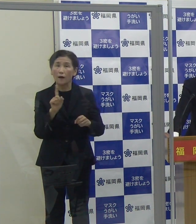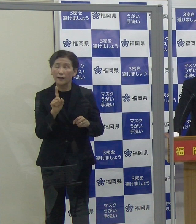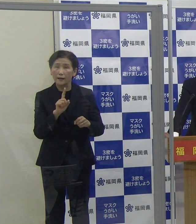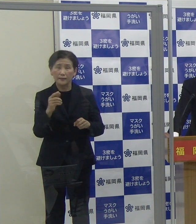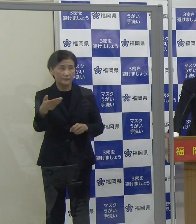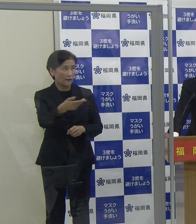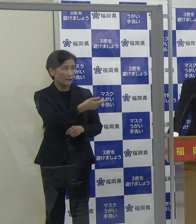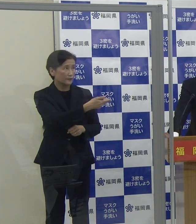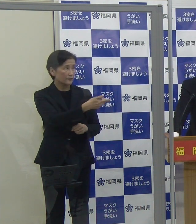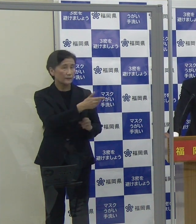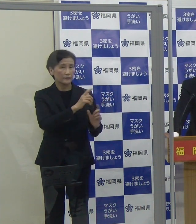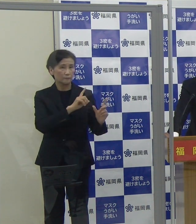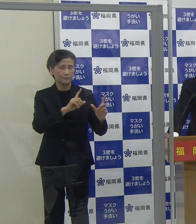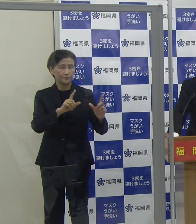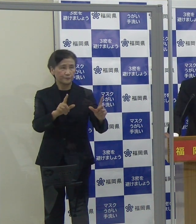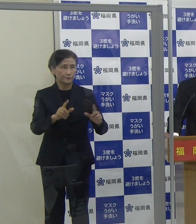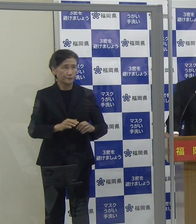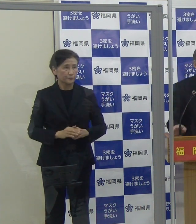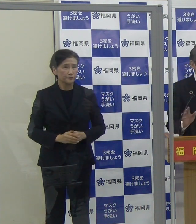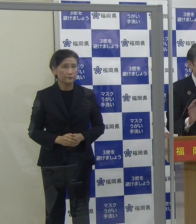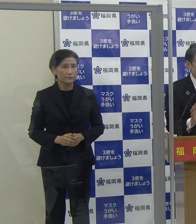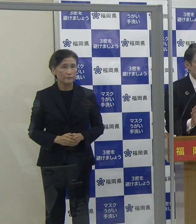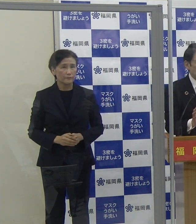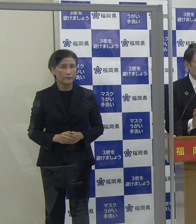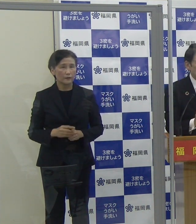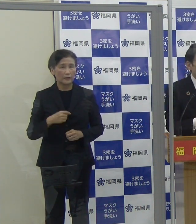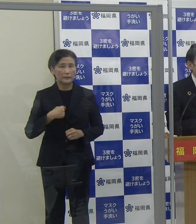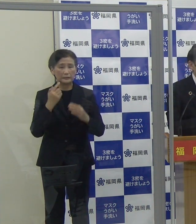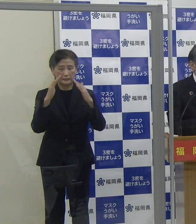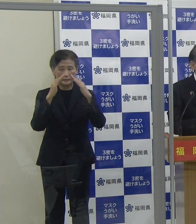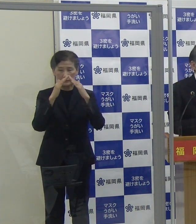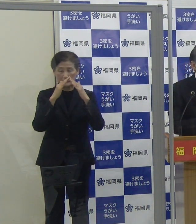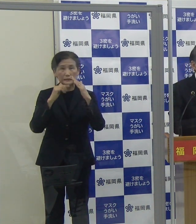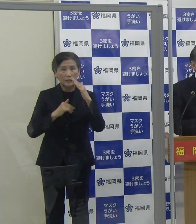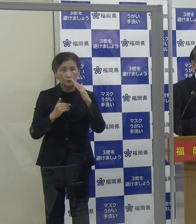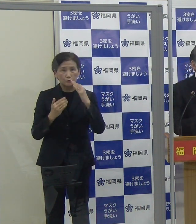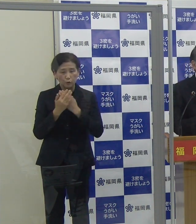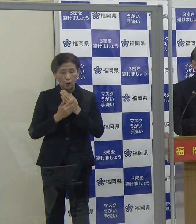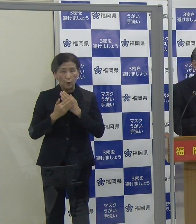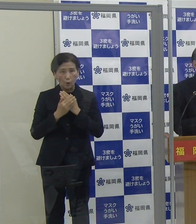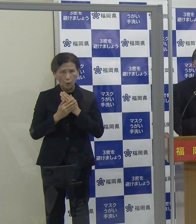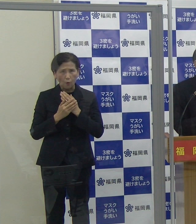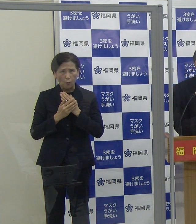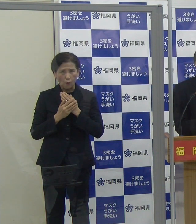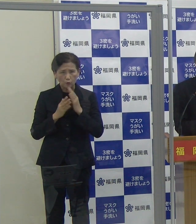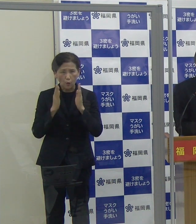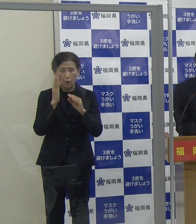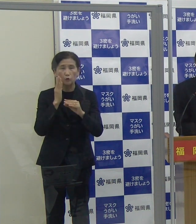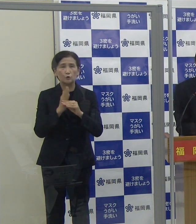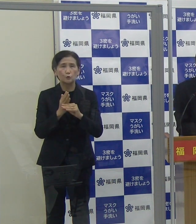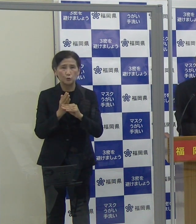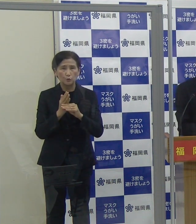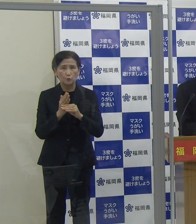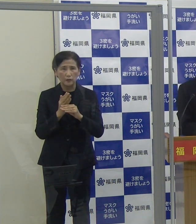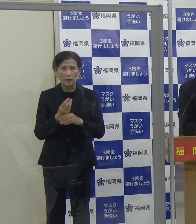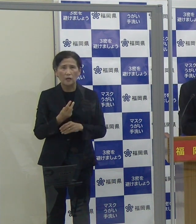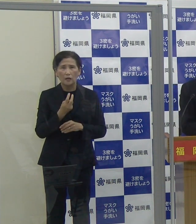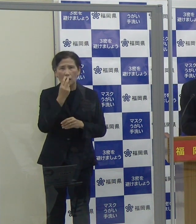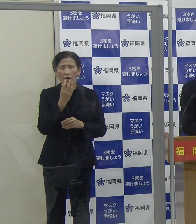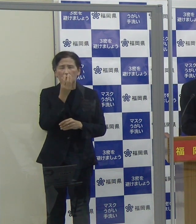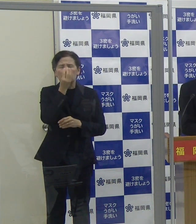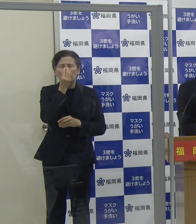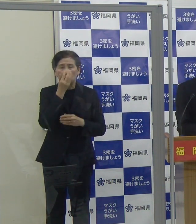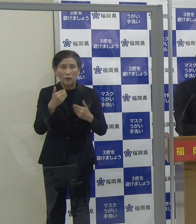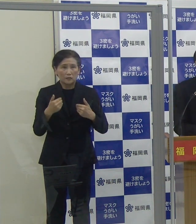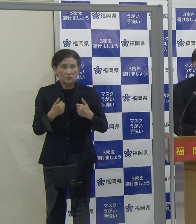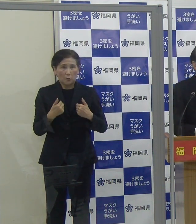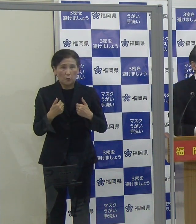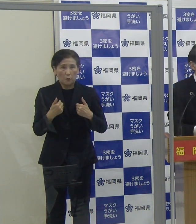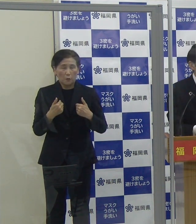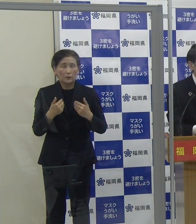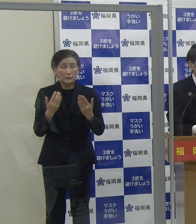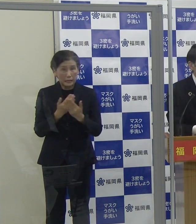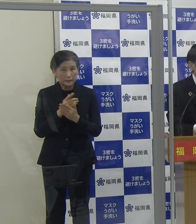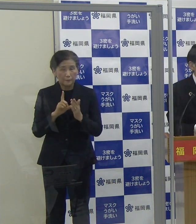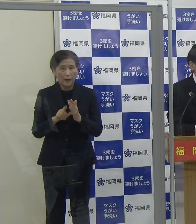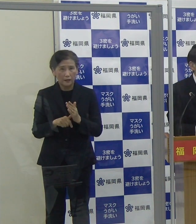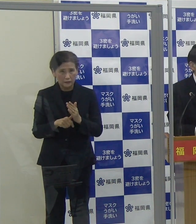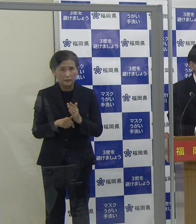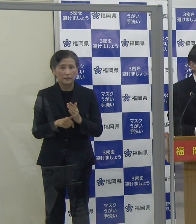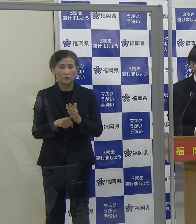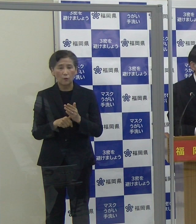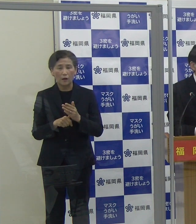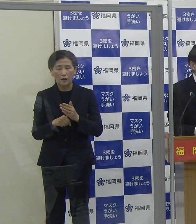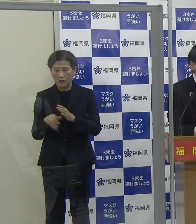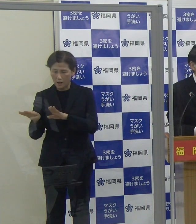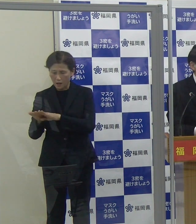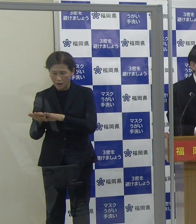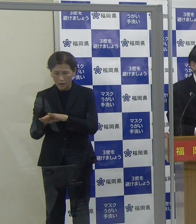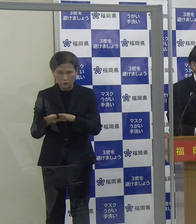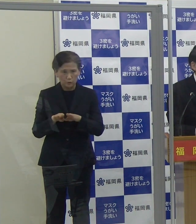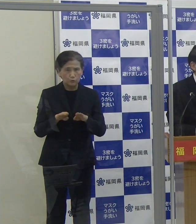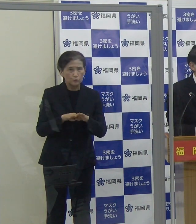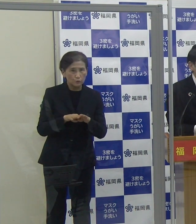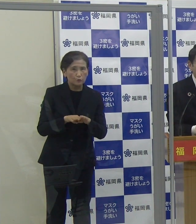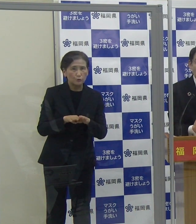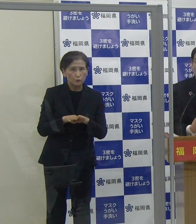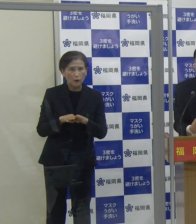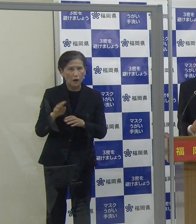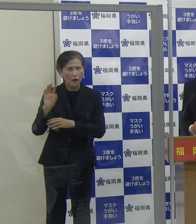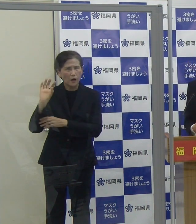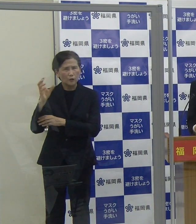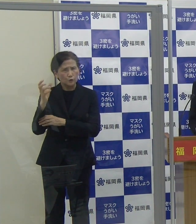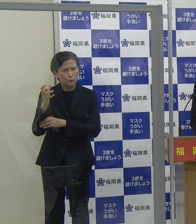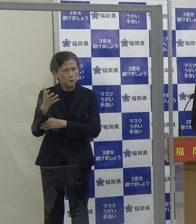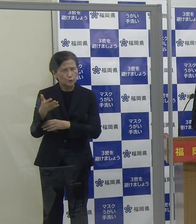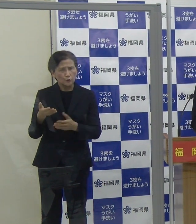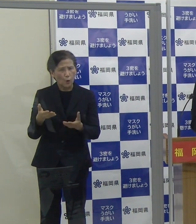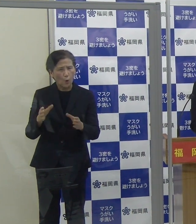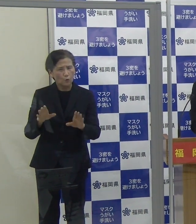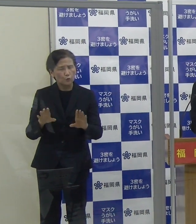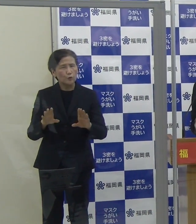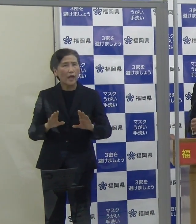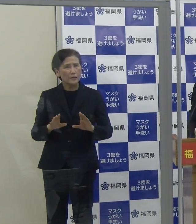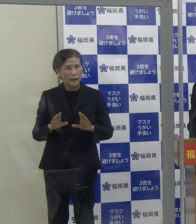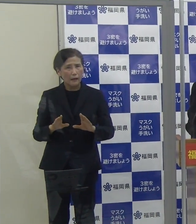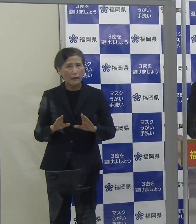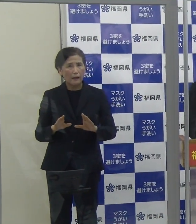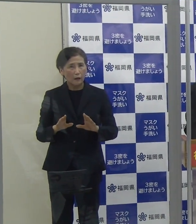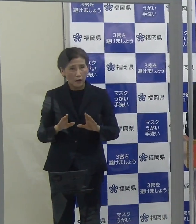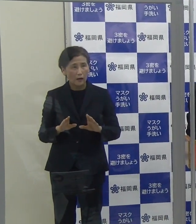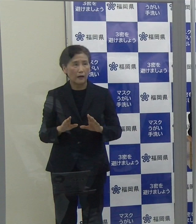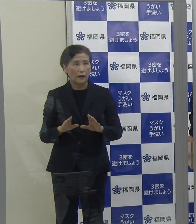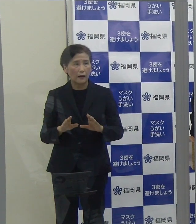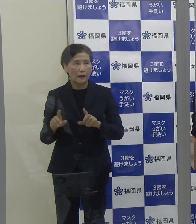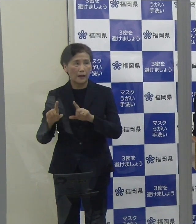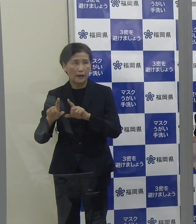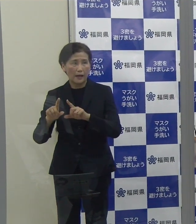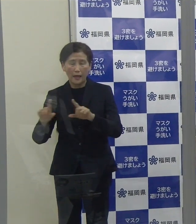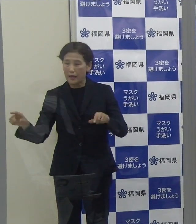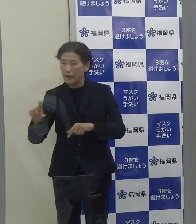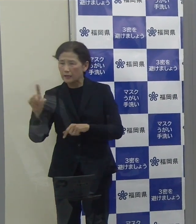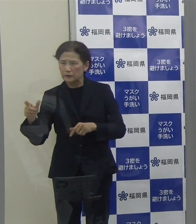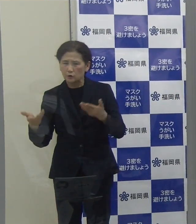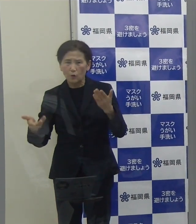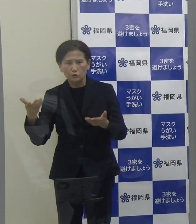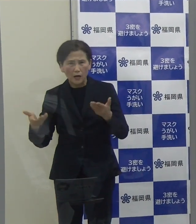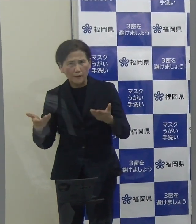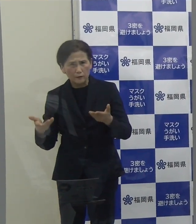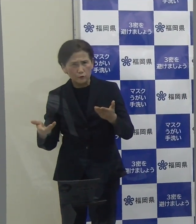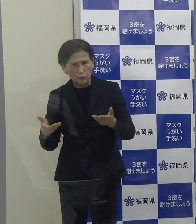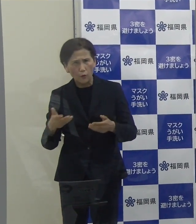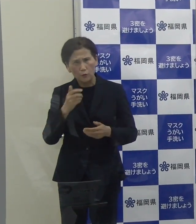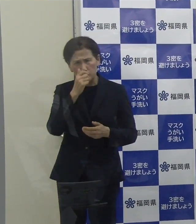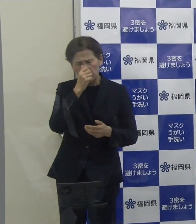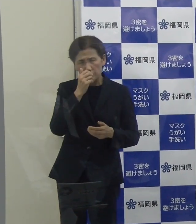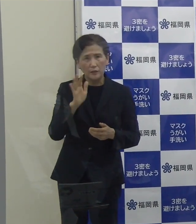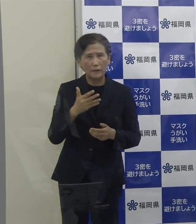（知事）自宅療養中に、症状が悪化して酸素投与が必要となる場合があります。ただ、医療機関も連休中は救急受入体制が通常より弱くなりますので、